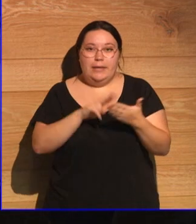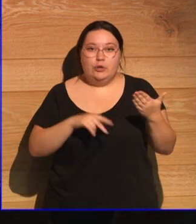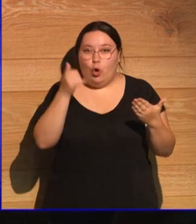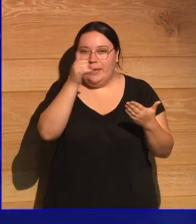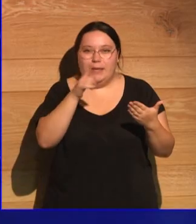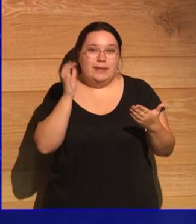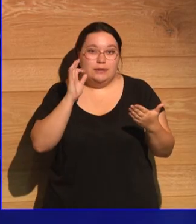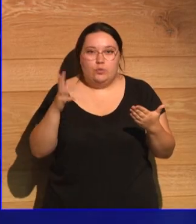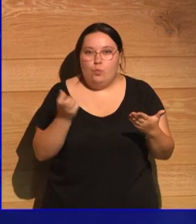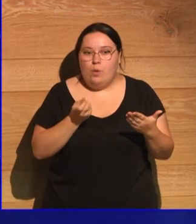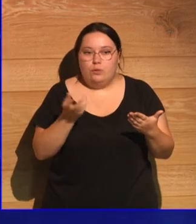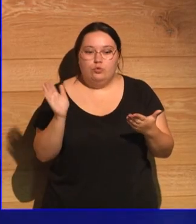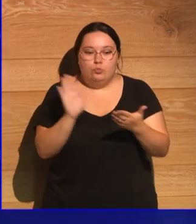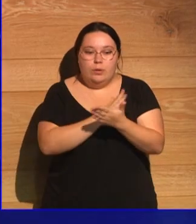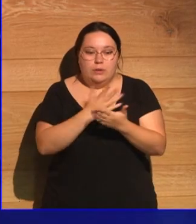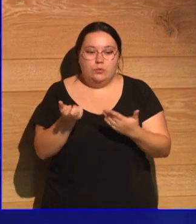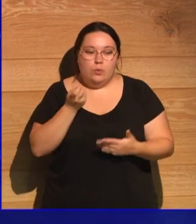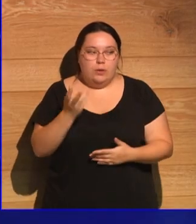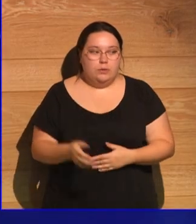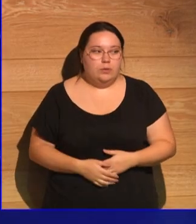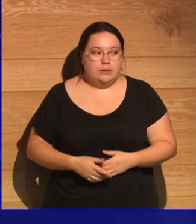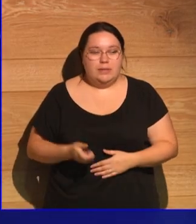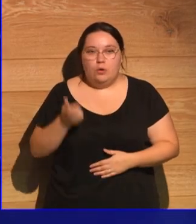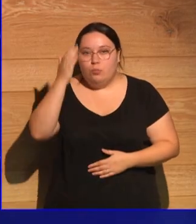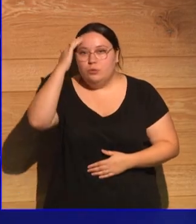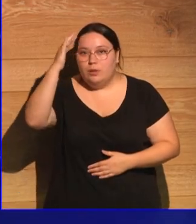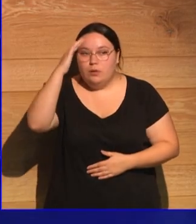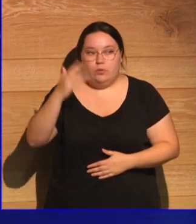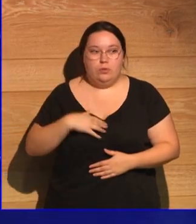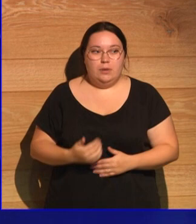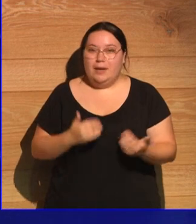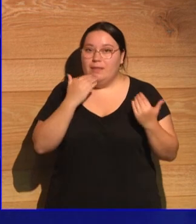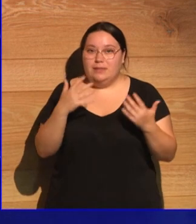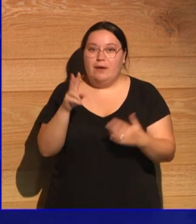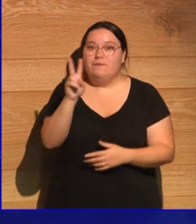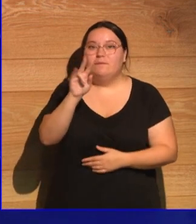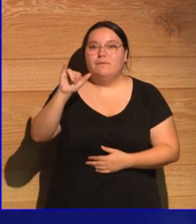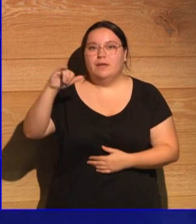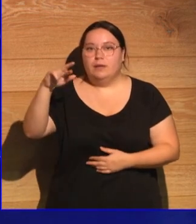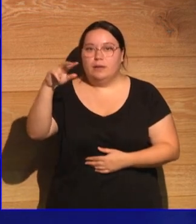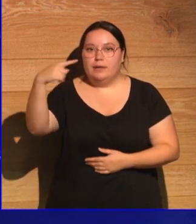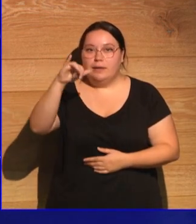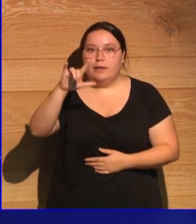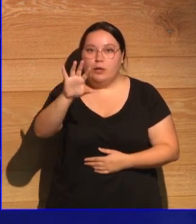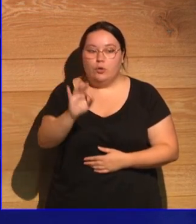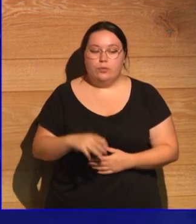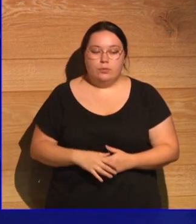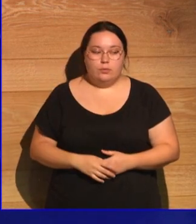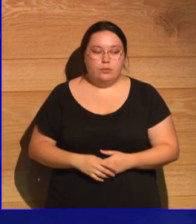han sido inspirados por la poesía de Virgilio? Pienso en Dante, más, no solamente en Dante.